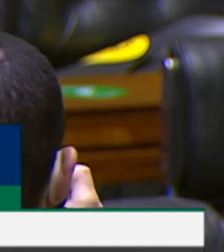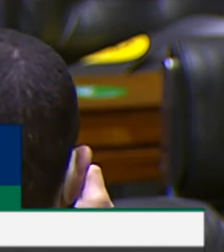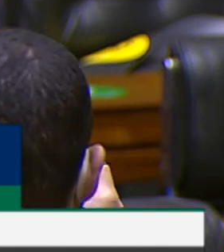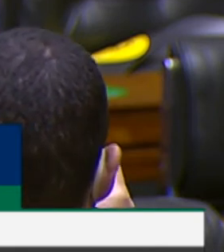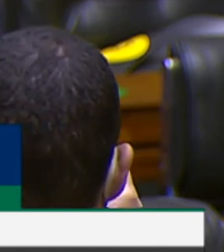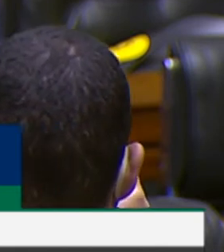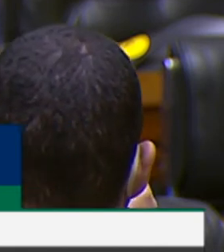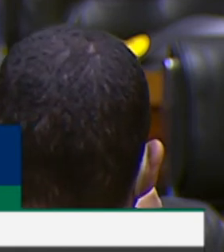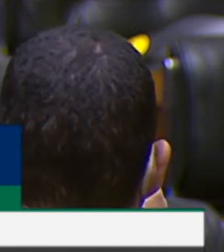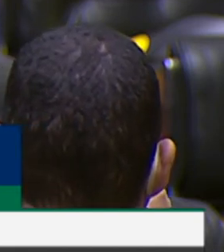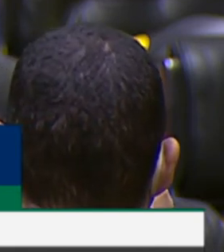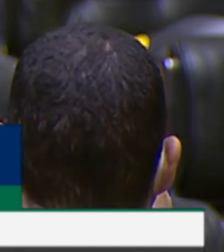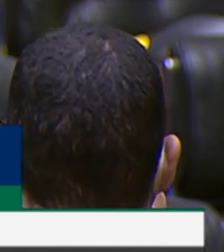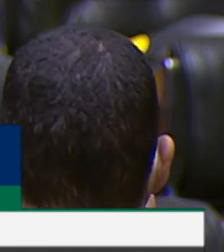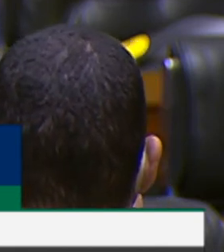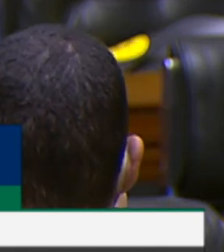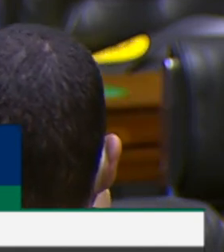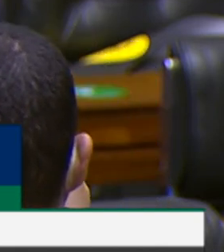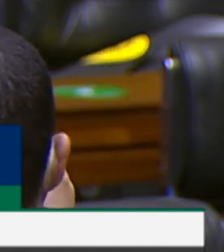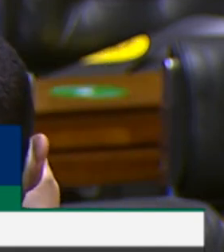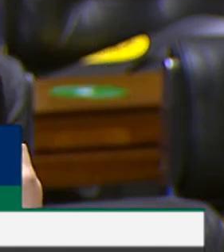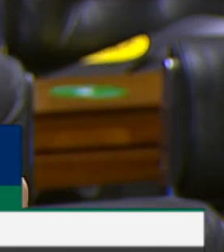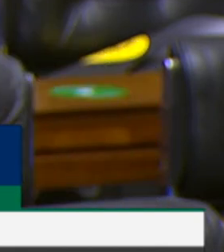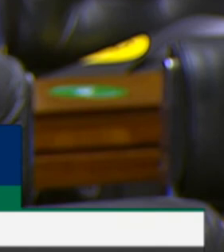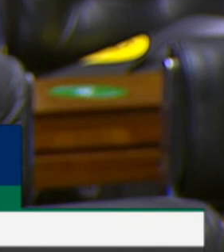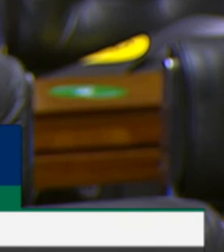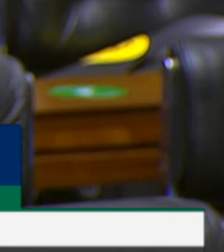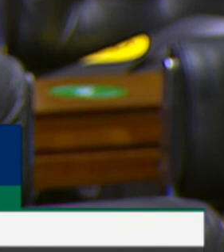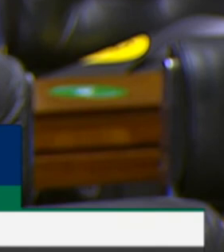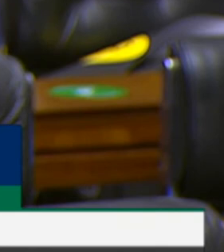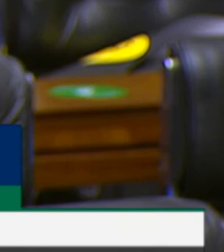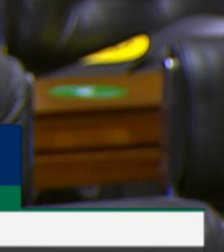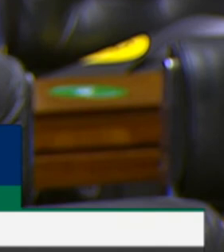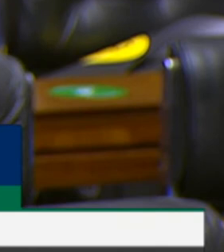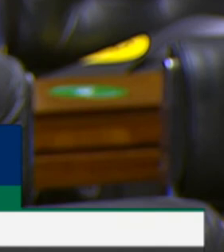PONTO DE SEQUER O ICM DA ENERGIA GERADA NO ESTADO DE RONDÔNIA FICAR NA NOSSA UNIDADE, DE IR PARA OUTRO